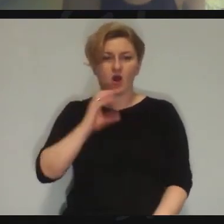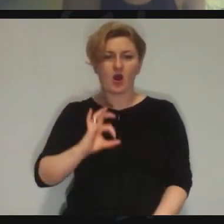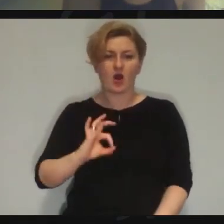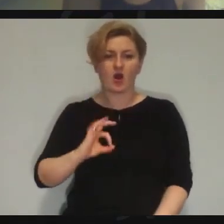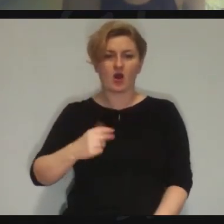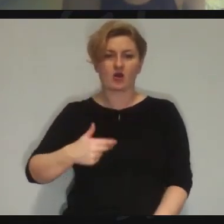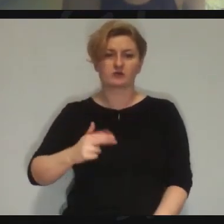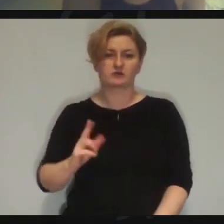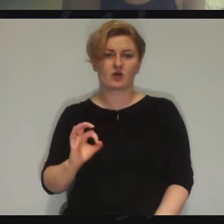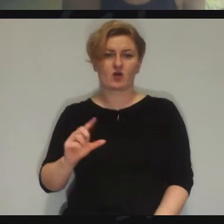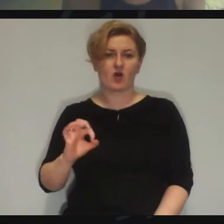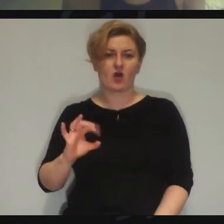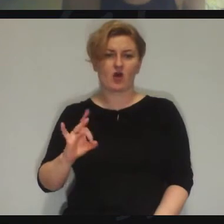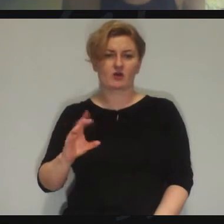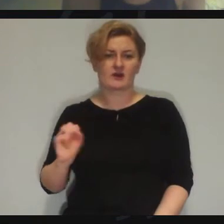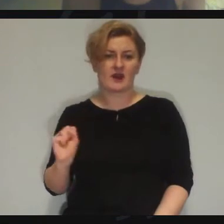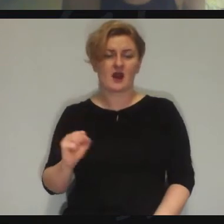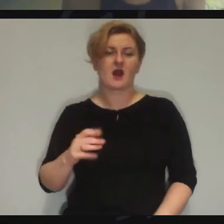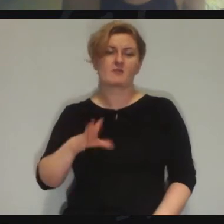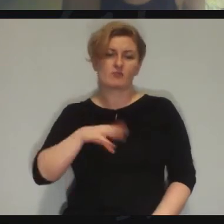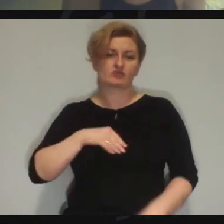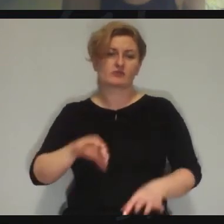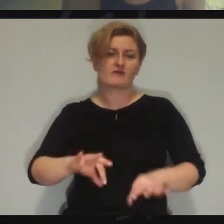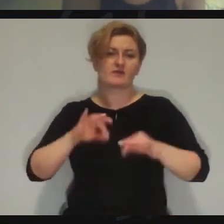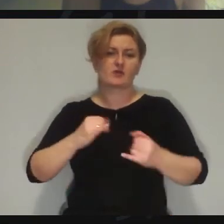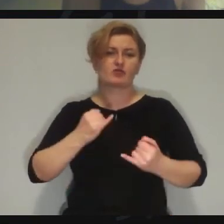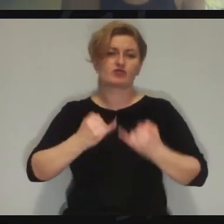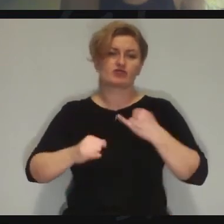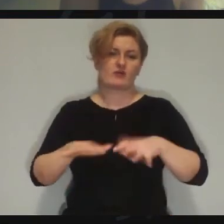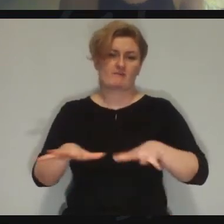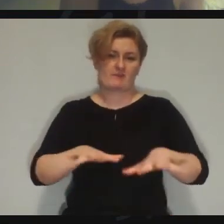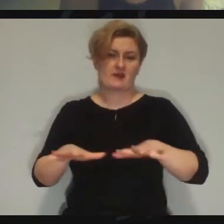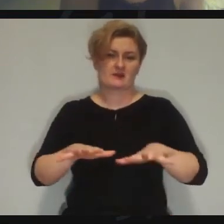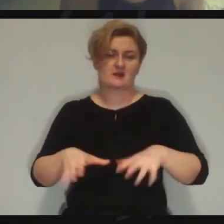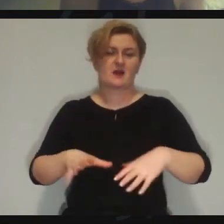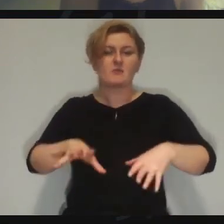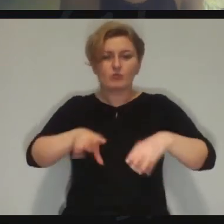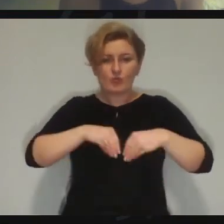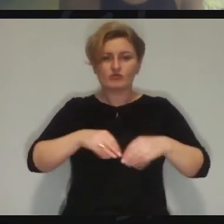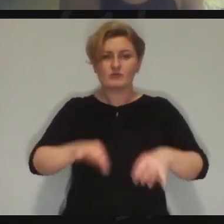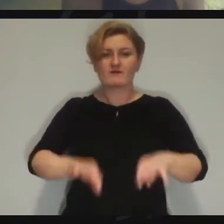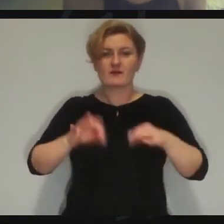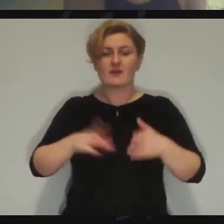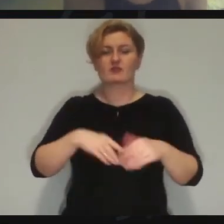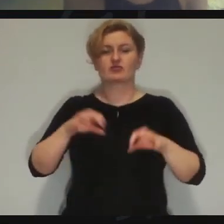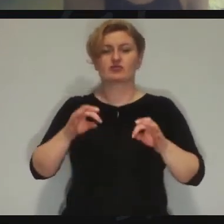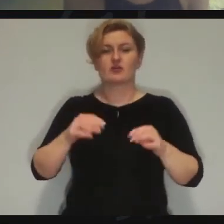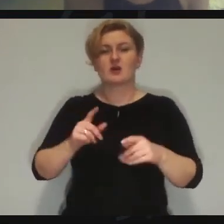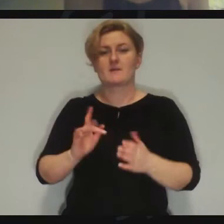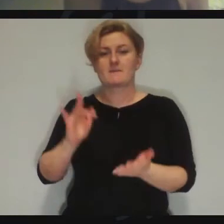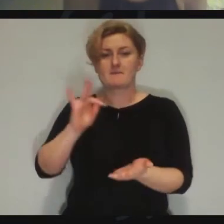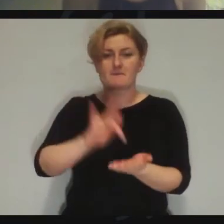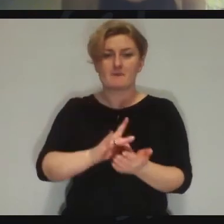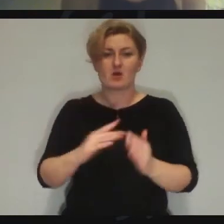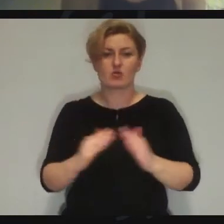Często możemy wybrać miejsca, w których będziemy występować - dzisiaj dom dziecka, jutro dom starców.